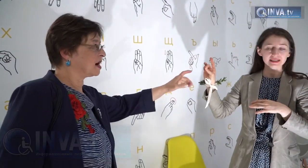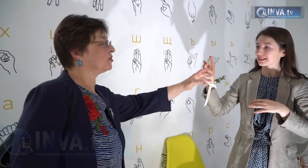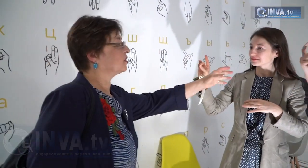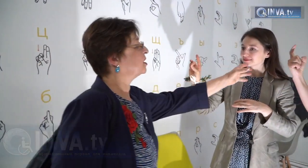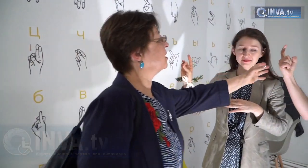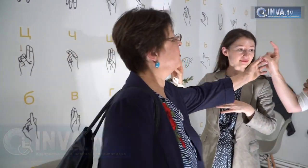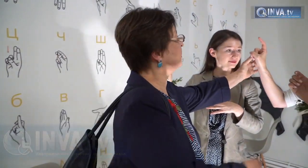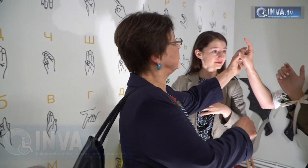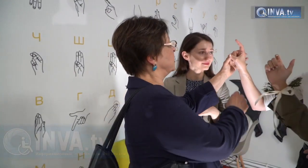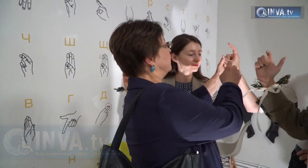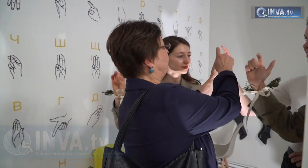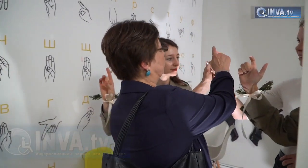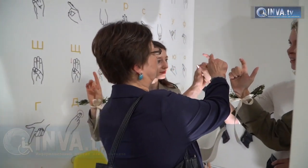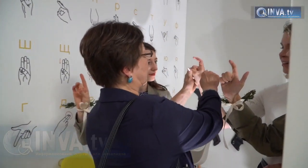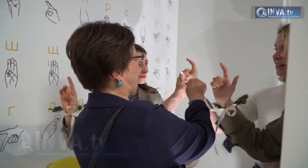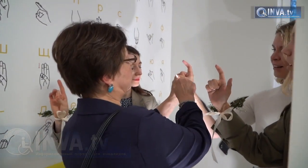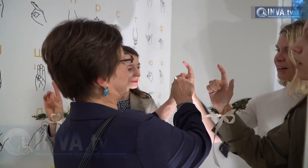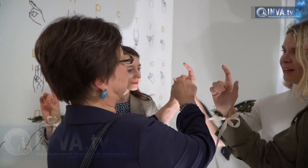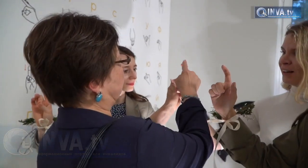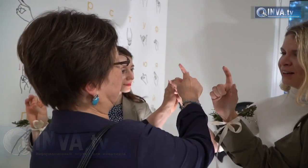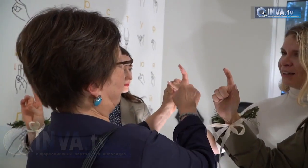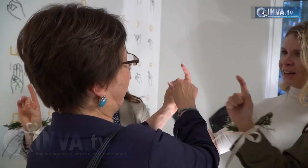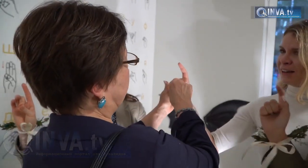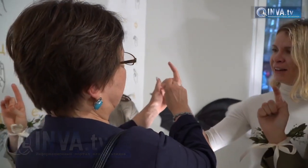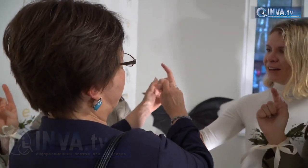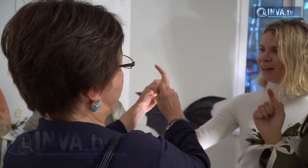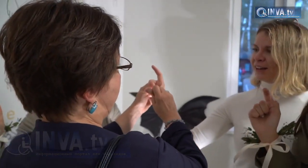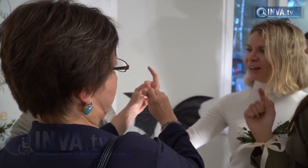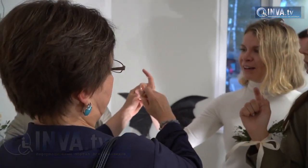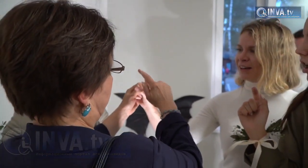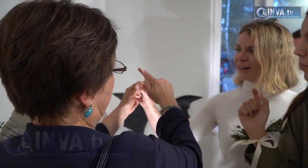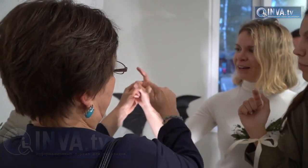Гости музея могли и сами убедиться в профессионализме